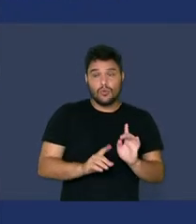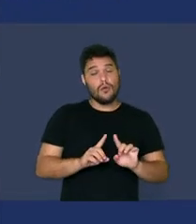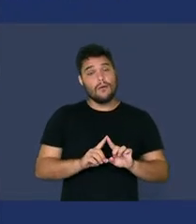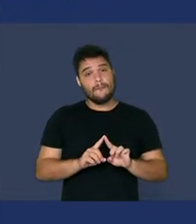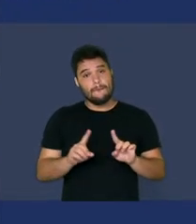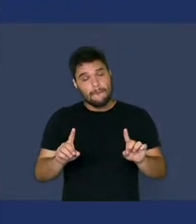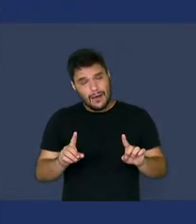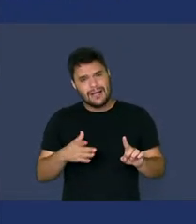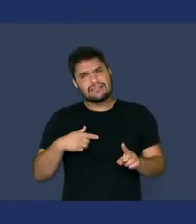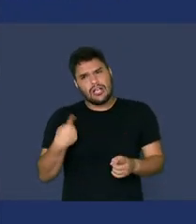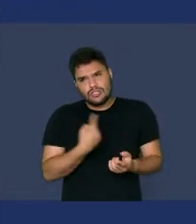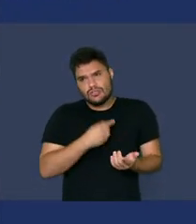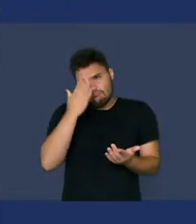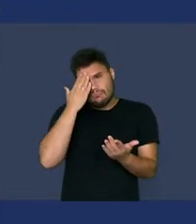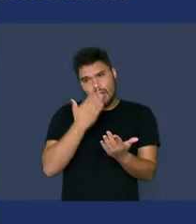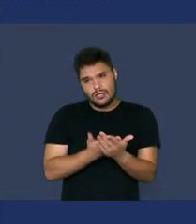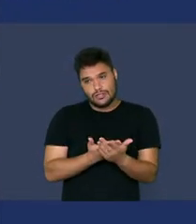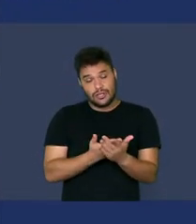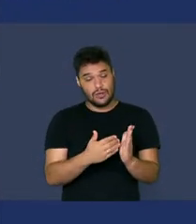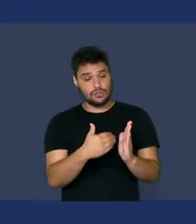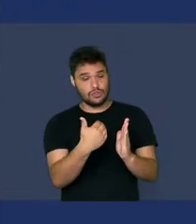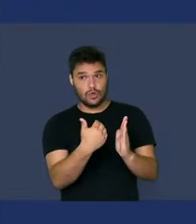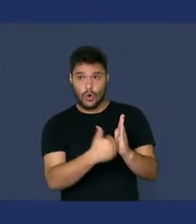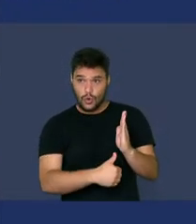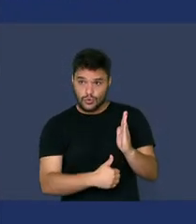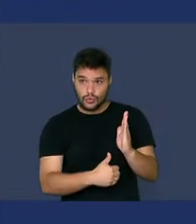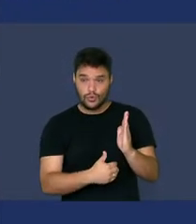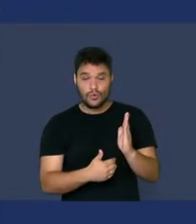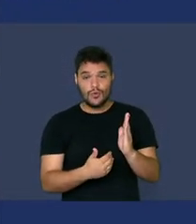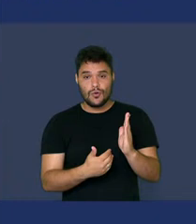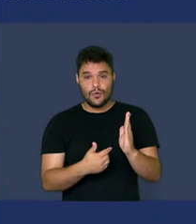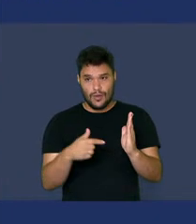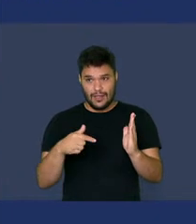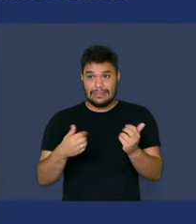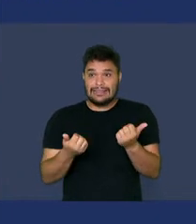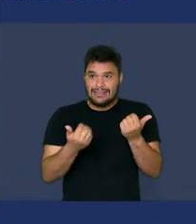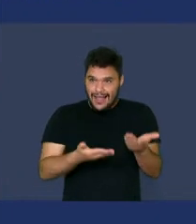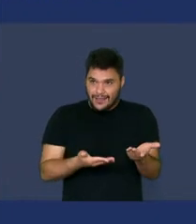QUE CONFERIU A ISENÇÃO. CONTUDO, NÓS ESTAMOS CONVICTOS DE QUE ESSA